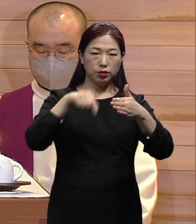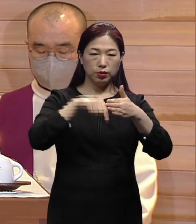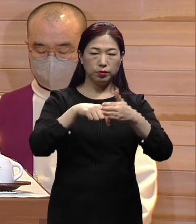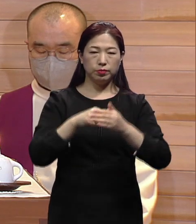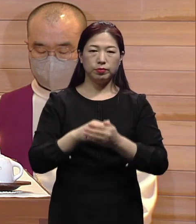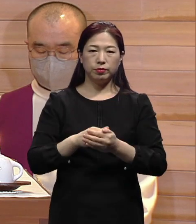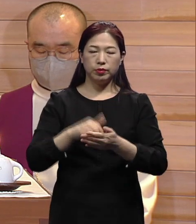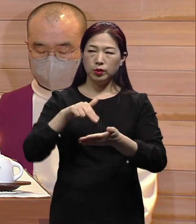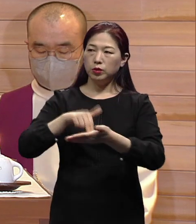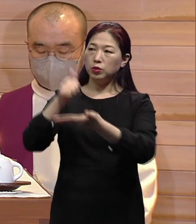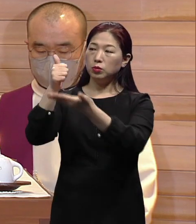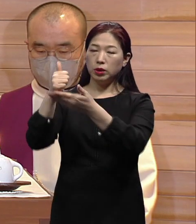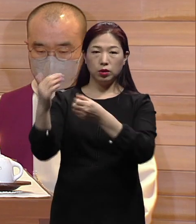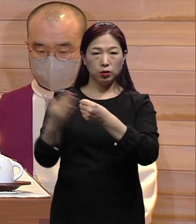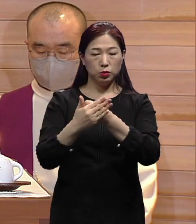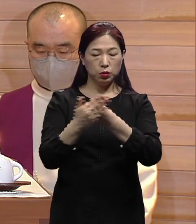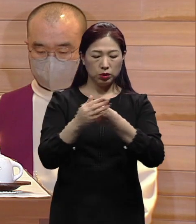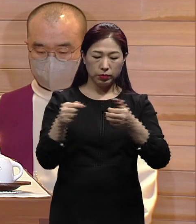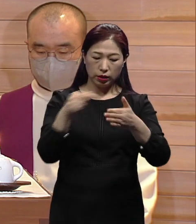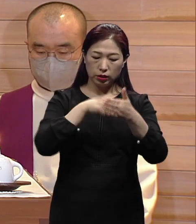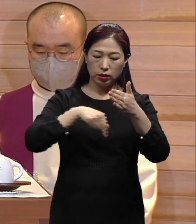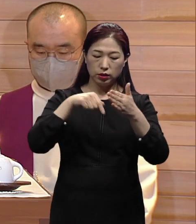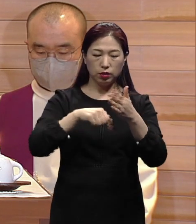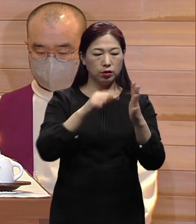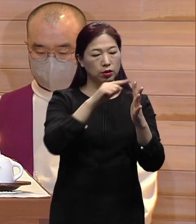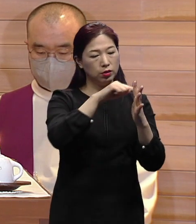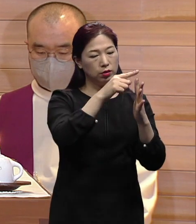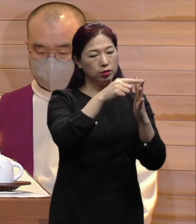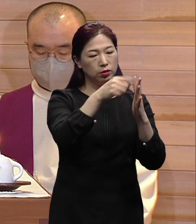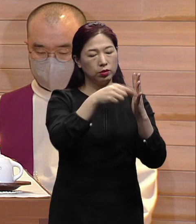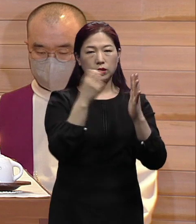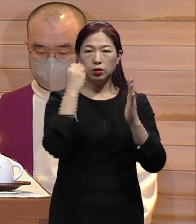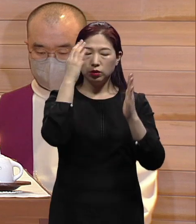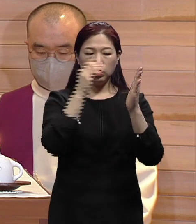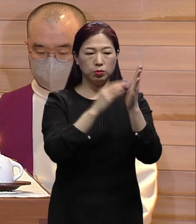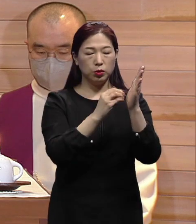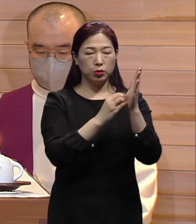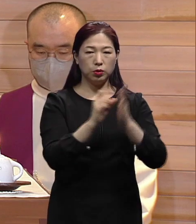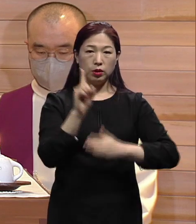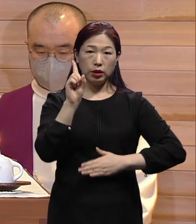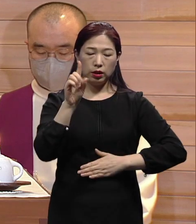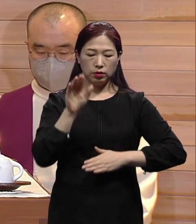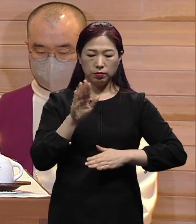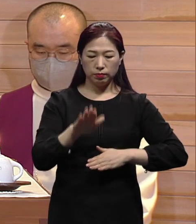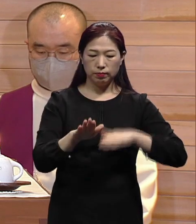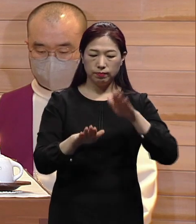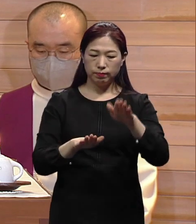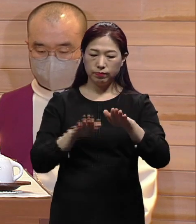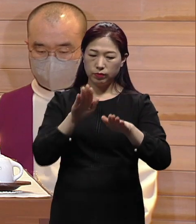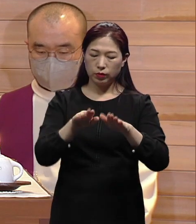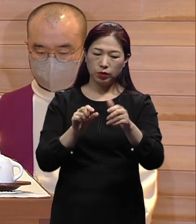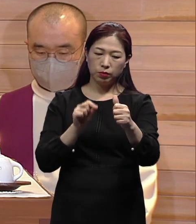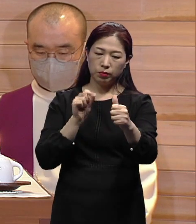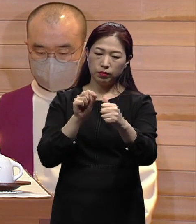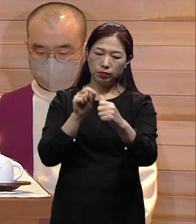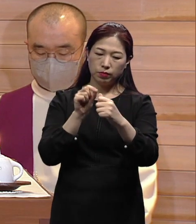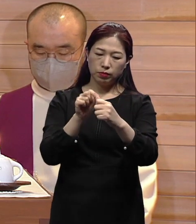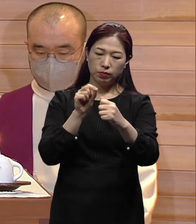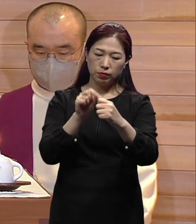주님의 도우심 안에서 그 분의 '파스카 신비'에 한 걸음씩 다가서고 있습니다